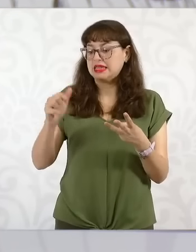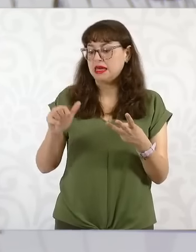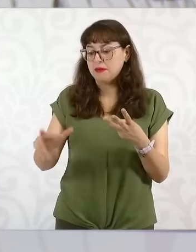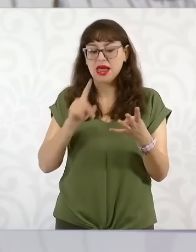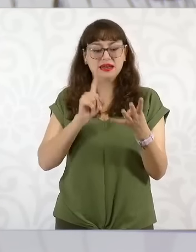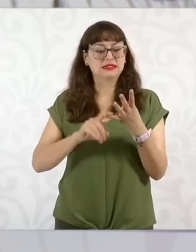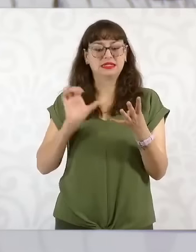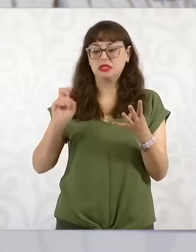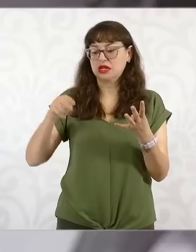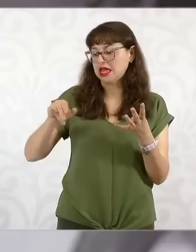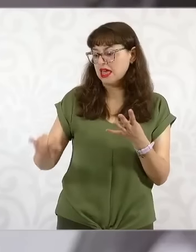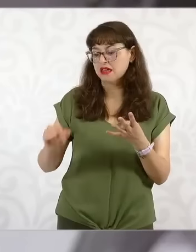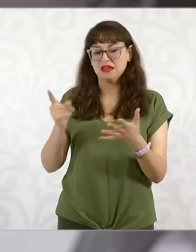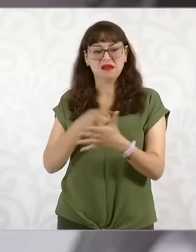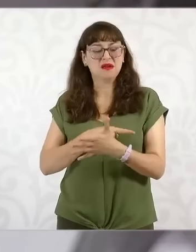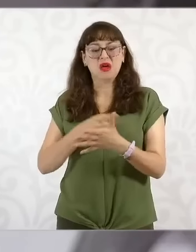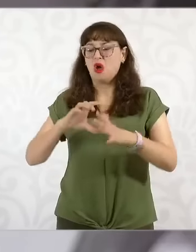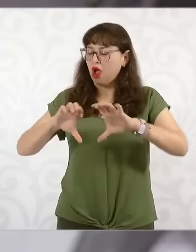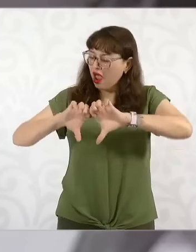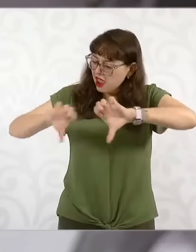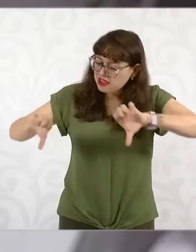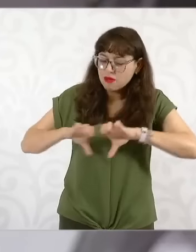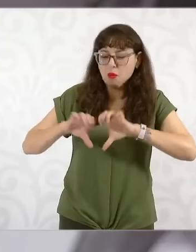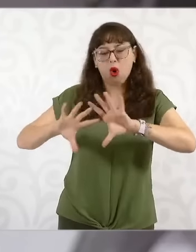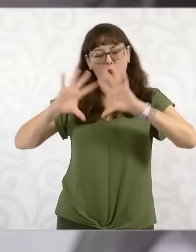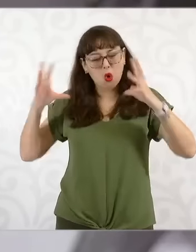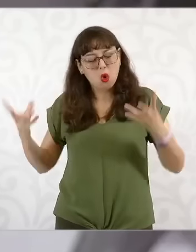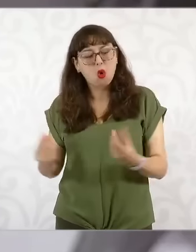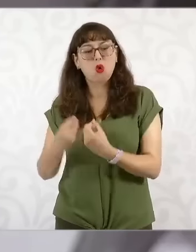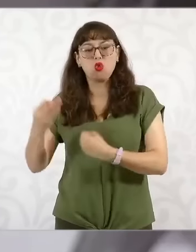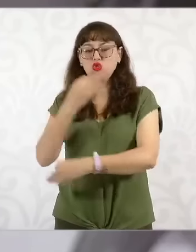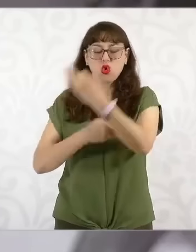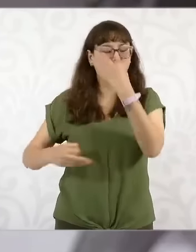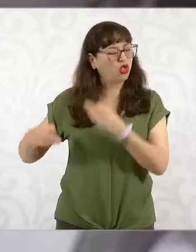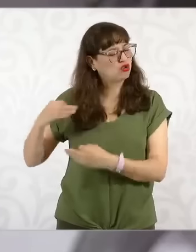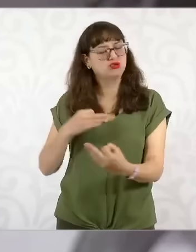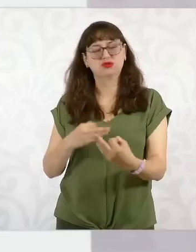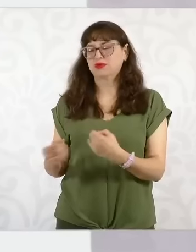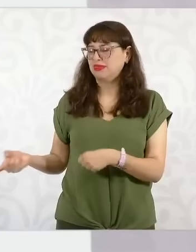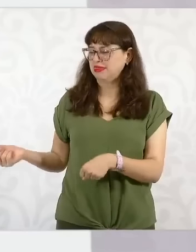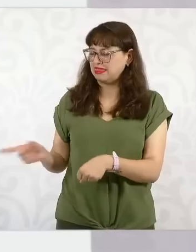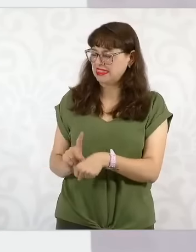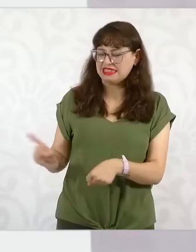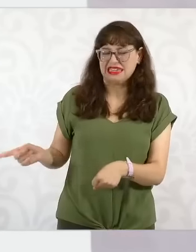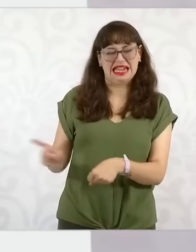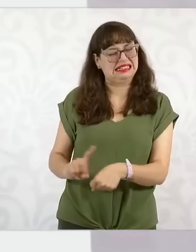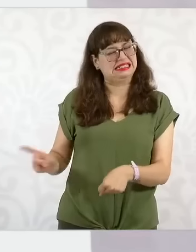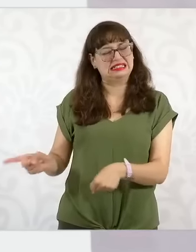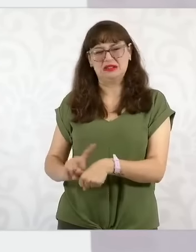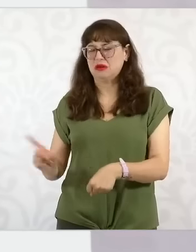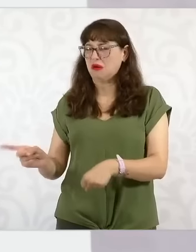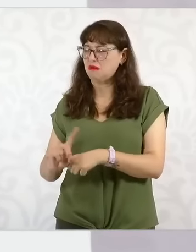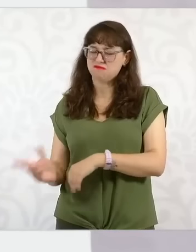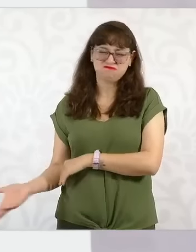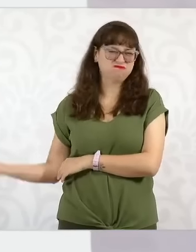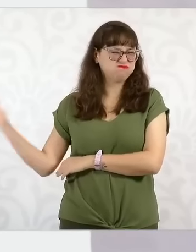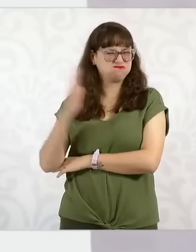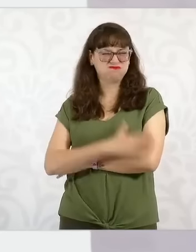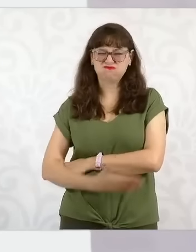todo el equipo del gabinete de seguridad trabajan en cuerpo y alma para garantizar la paz y la